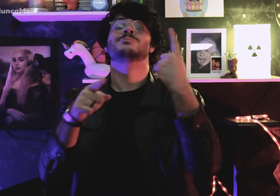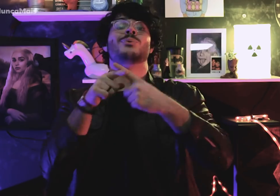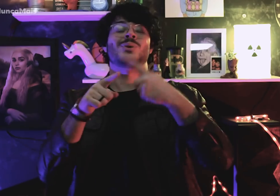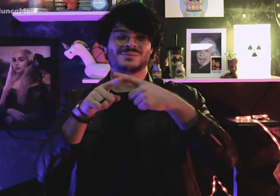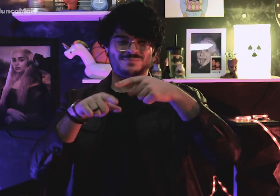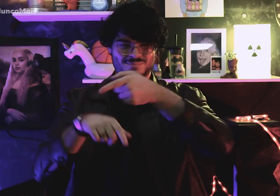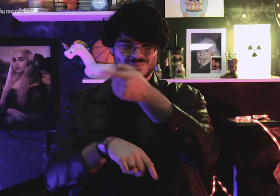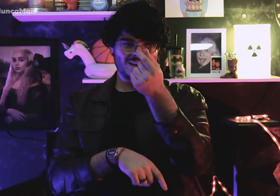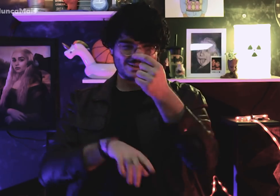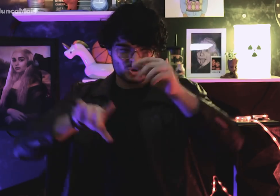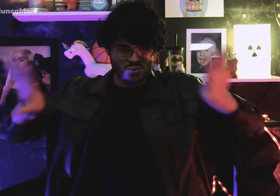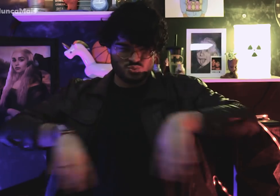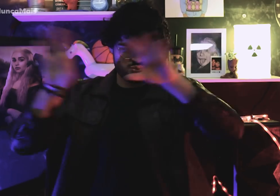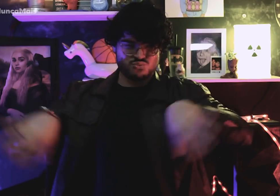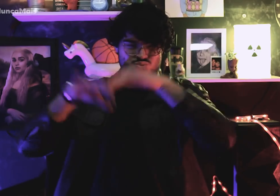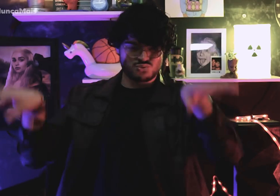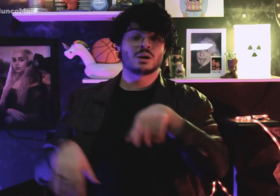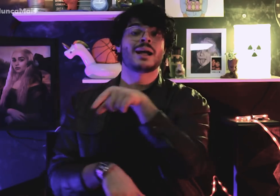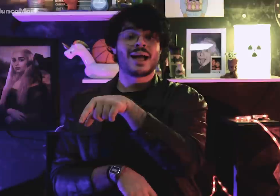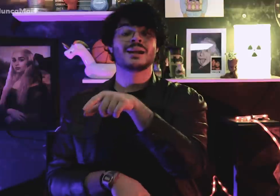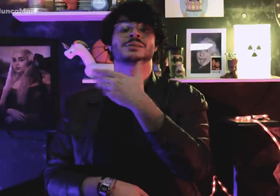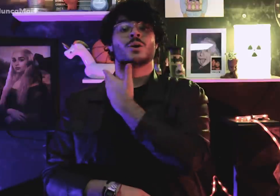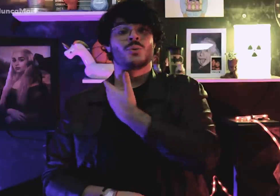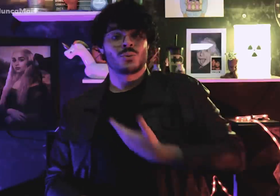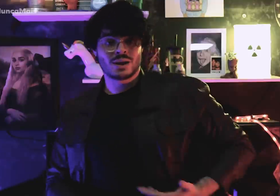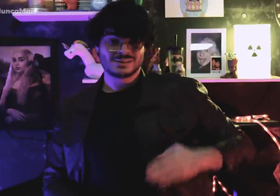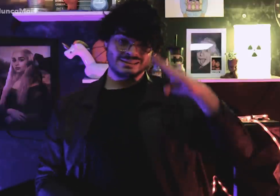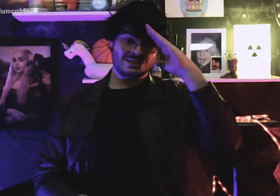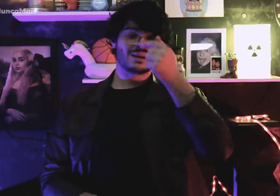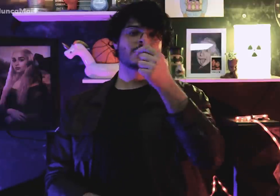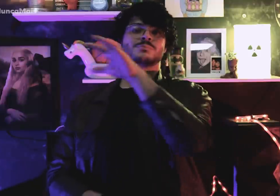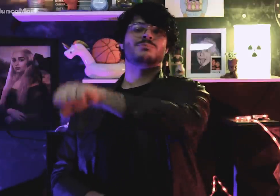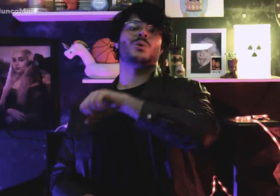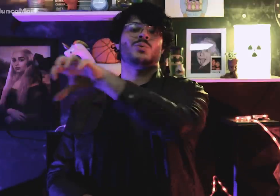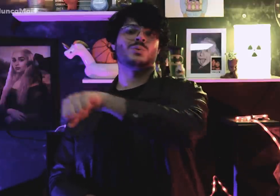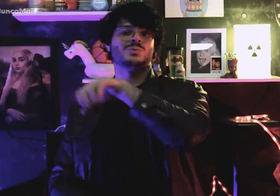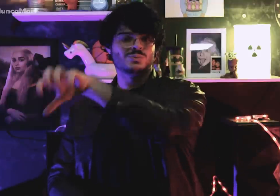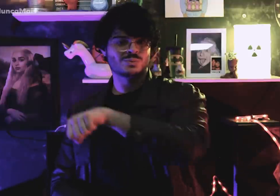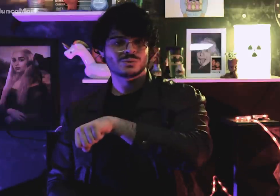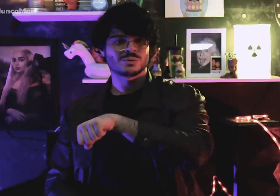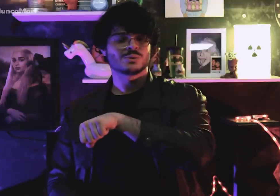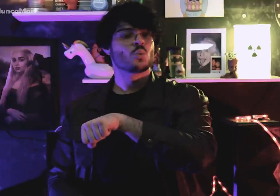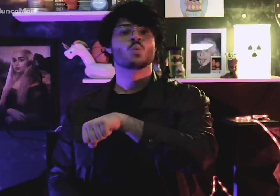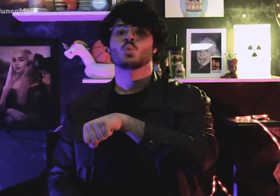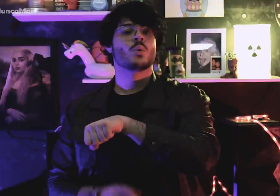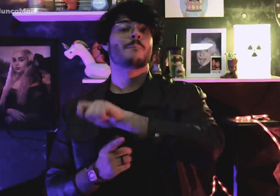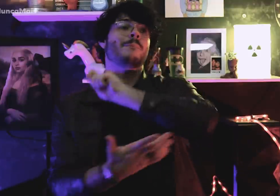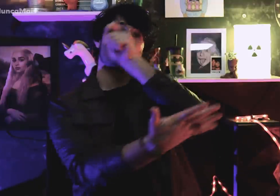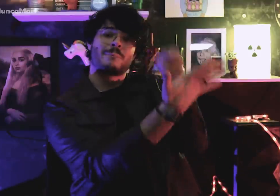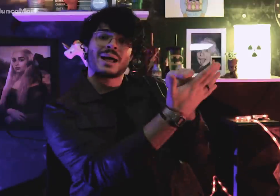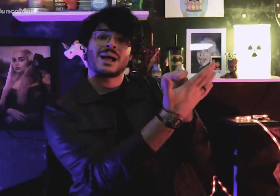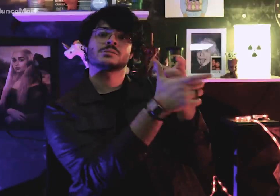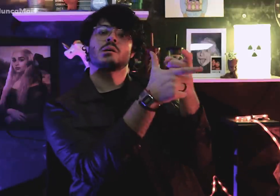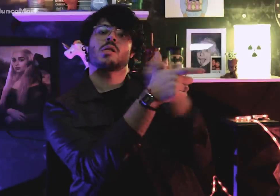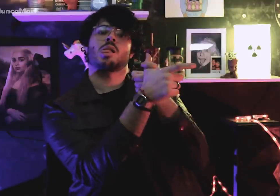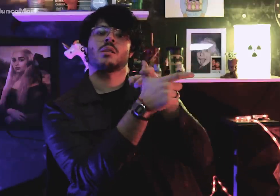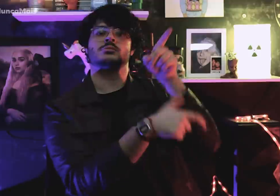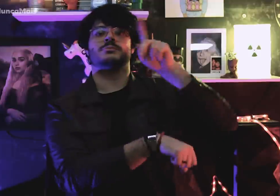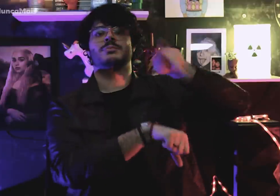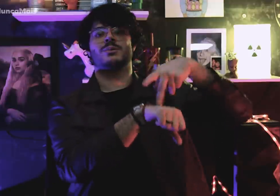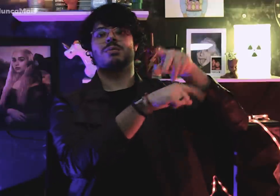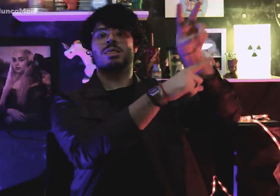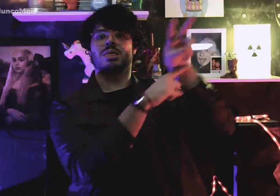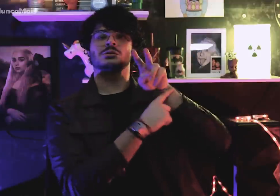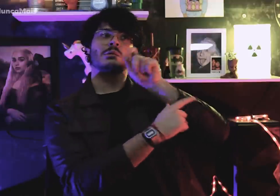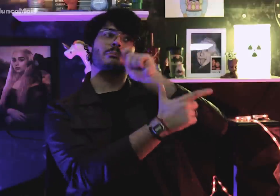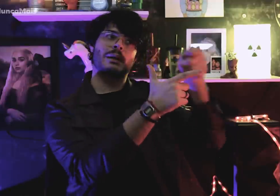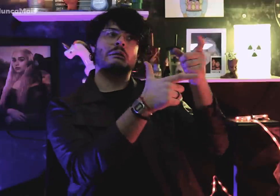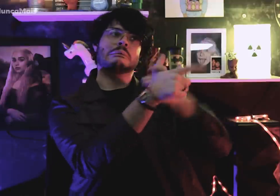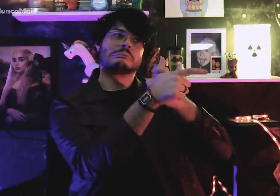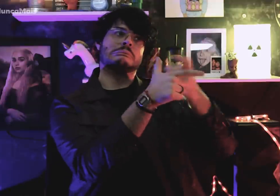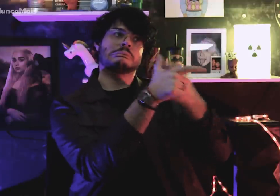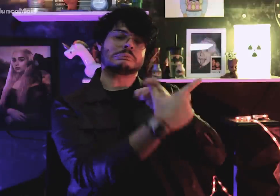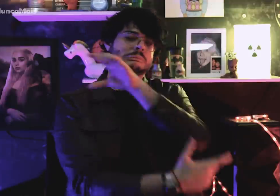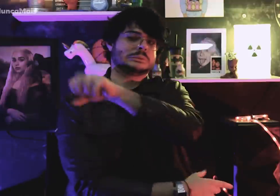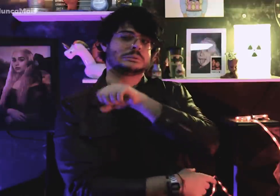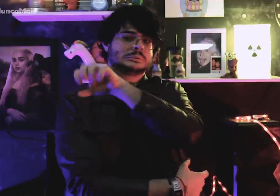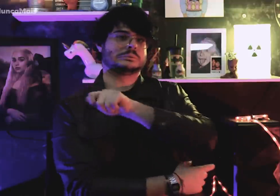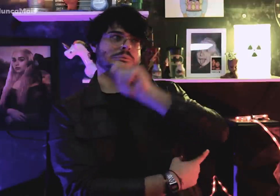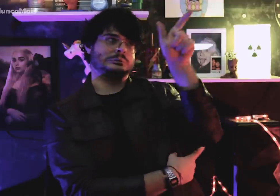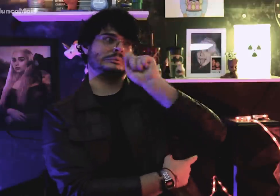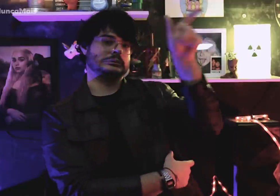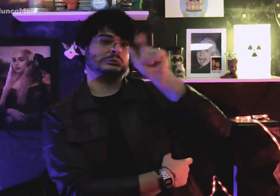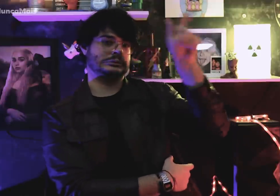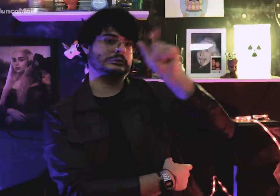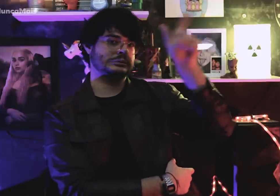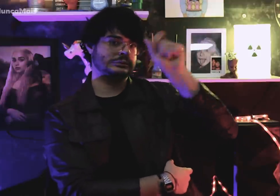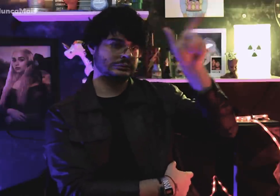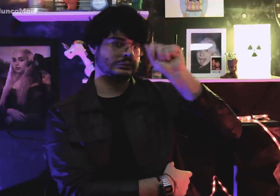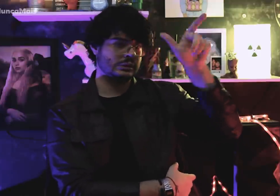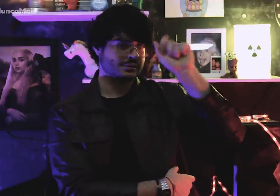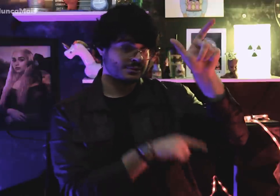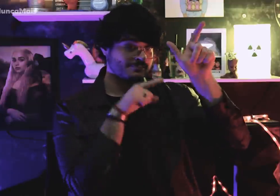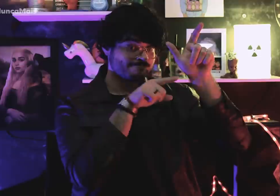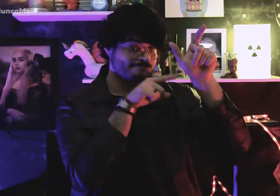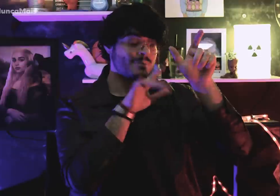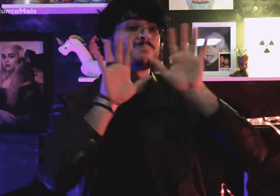O dinheiro deste corte seria para o governo militar pagar a dívida externa,